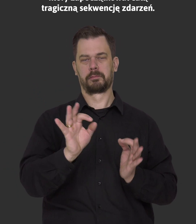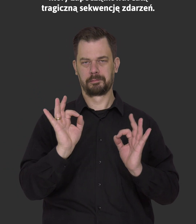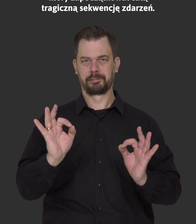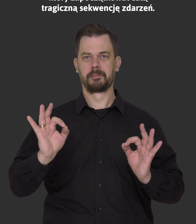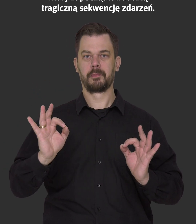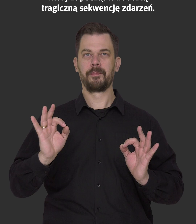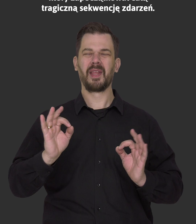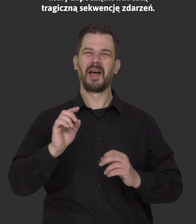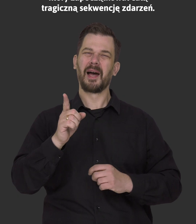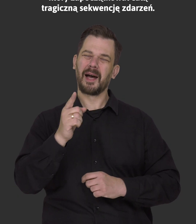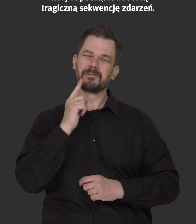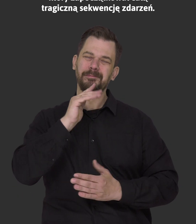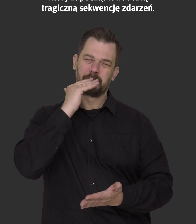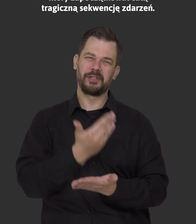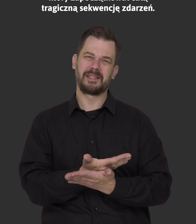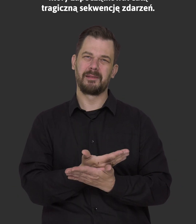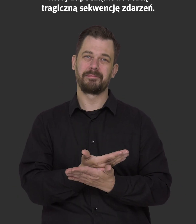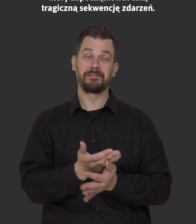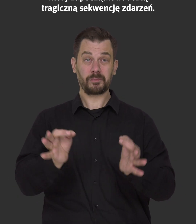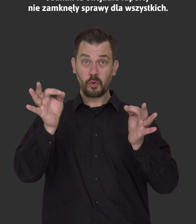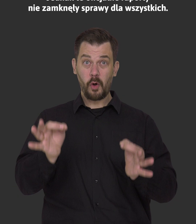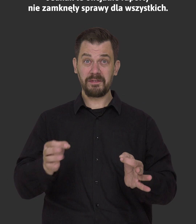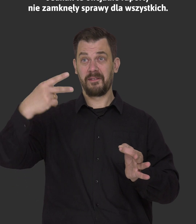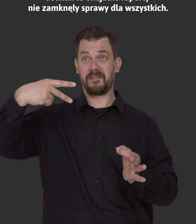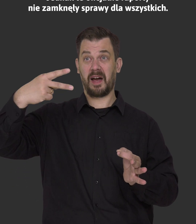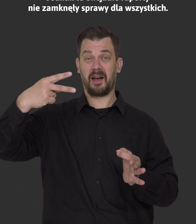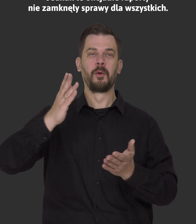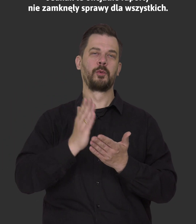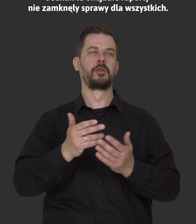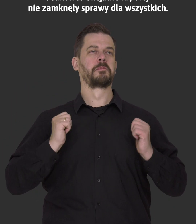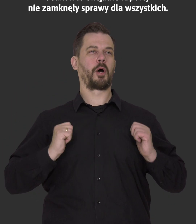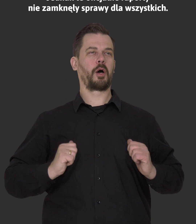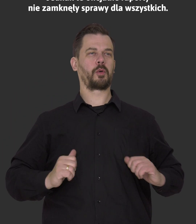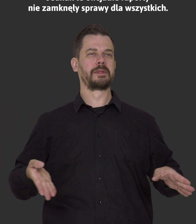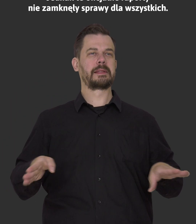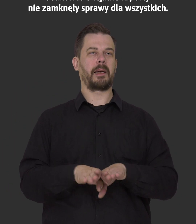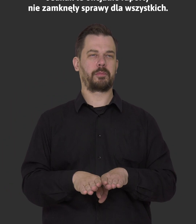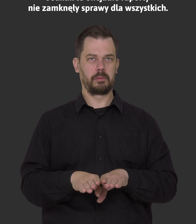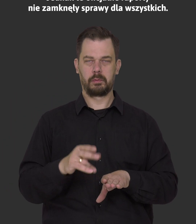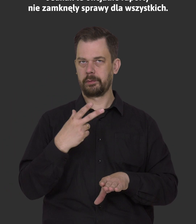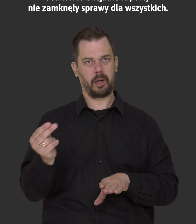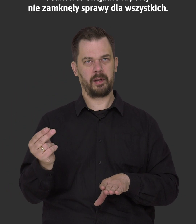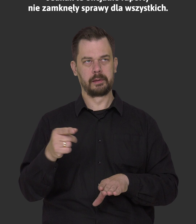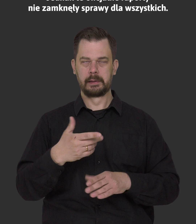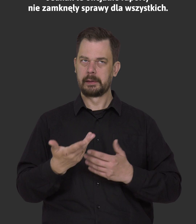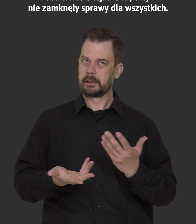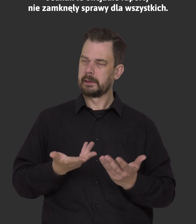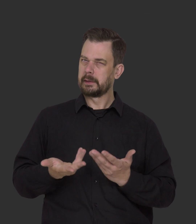który zapoczątkował całą tragiczną sekwencję zdarzeń. Jednak te oficjalne raporty nie zamknęły sprawy dla wszystkich.